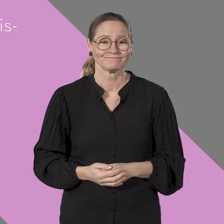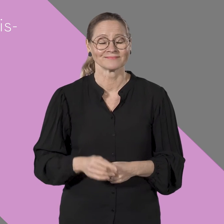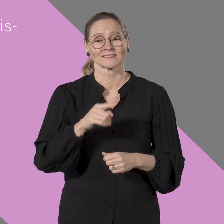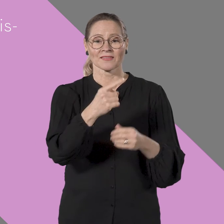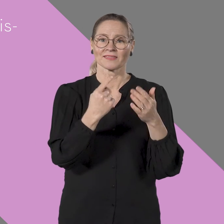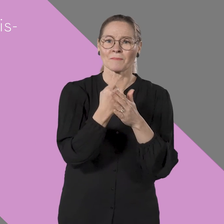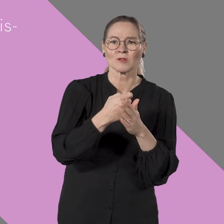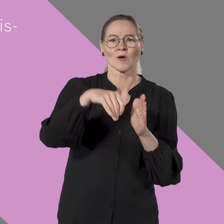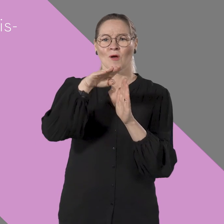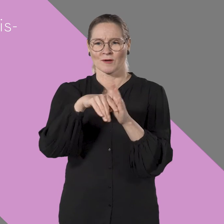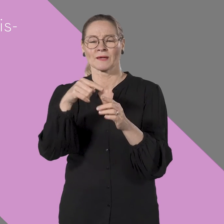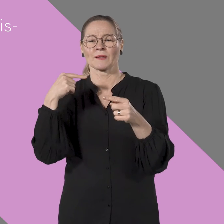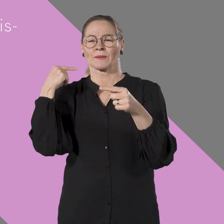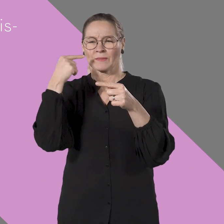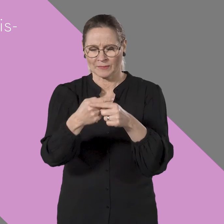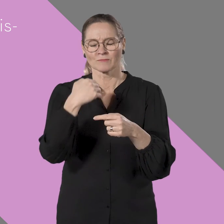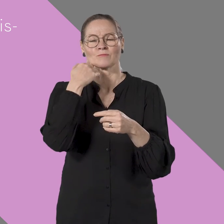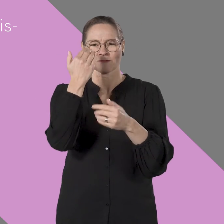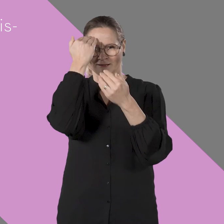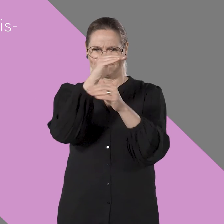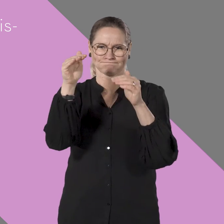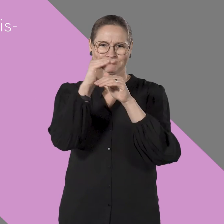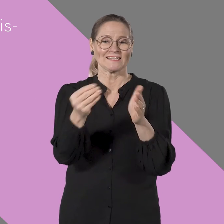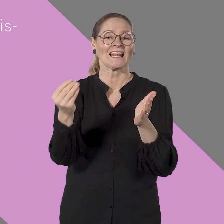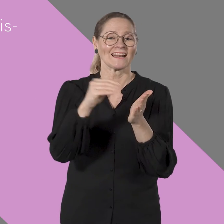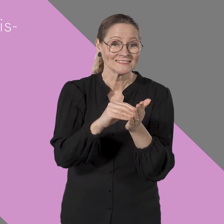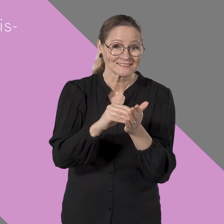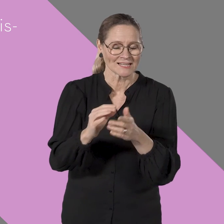Tiedotamme lisää tarkemmasta ohjelmistosta lähempänä tapahtuma-ajankohtaa.